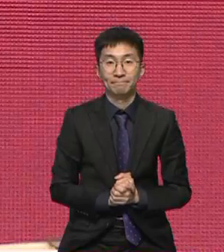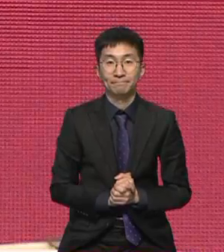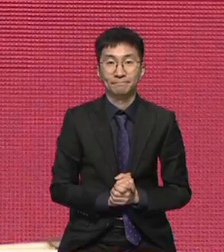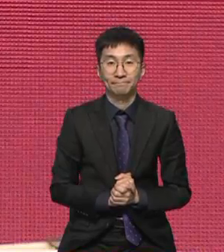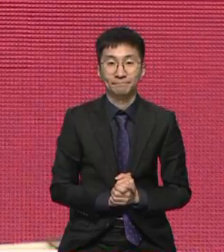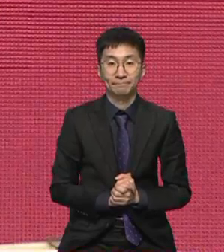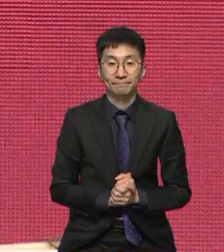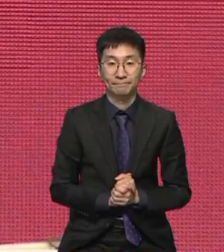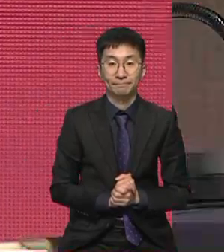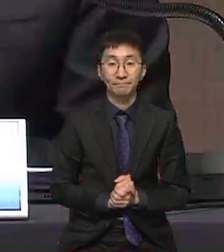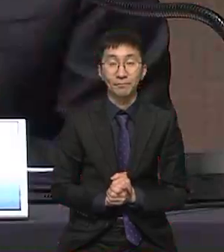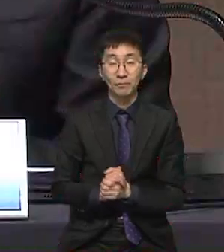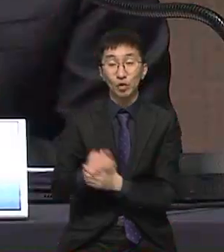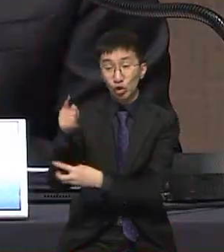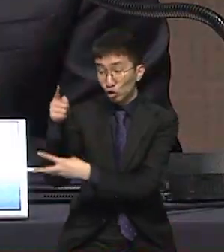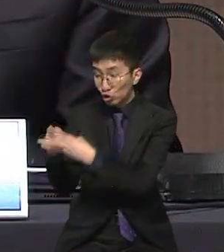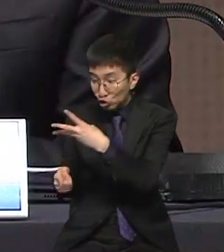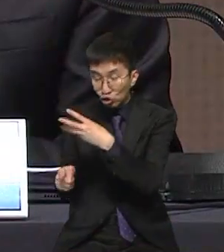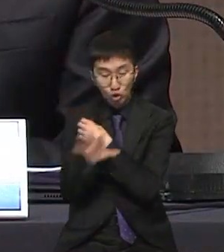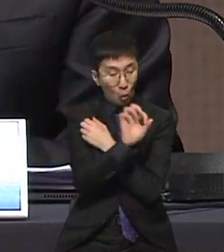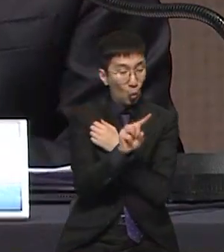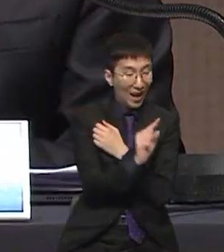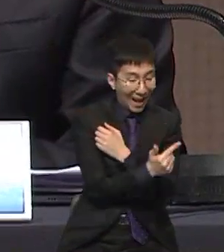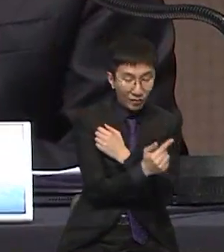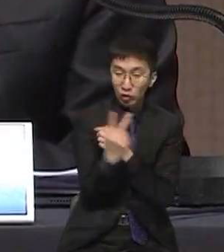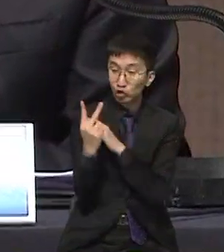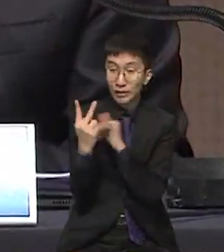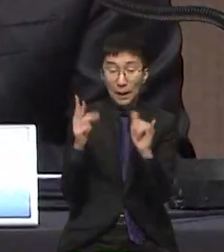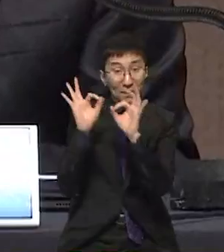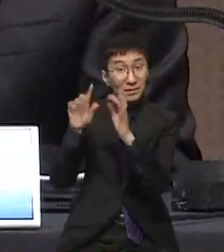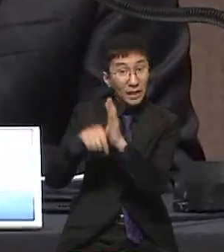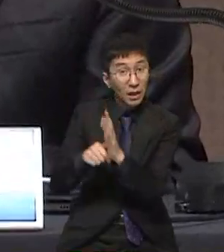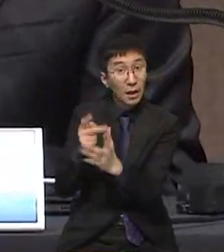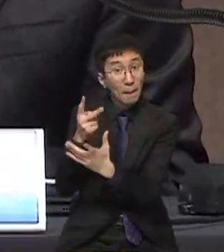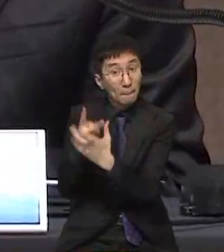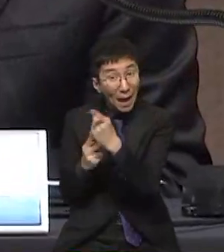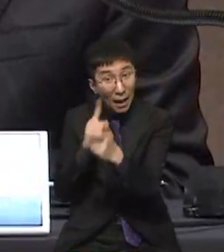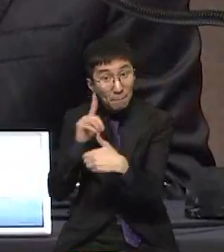(기자) 윤석열, 안철수 두 야권 후보 간 단일화가 이루어진다면 어떤 후보에게